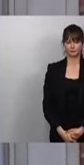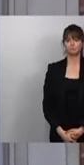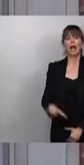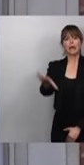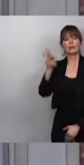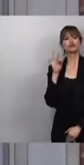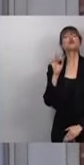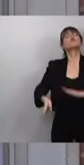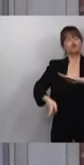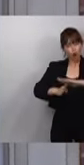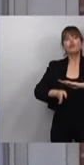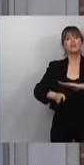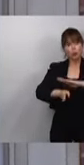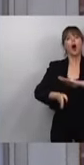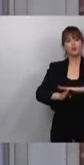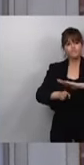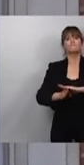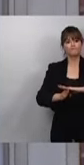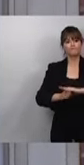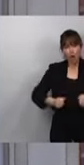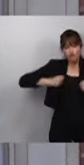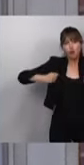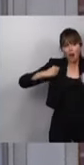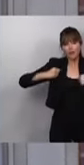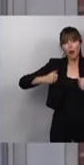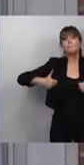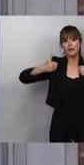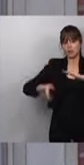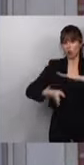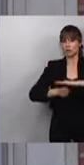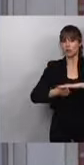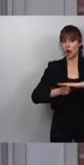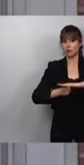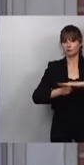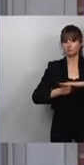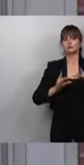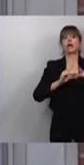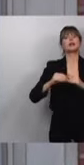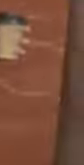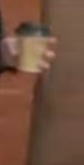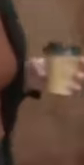da la impresión que va a haber más y que estamos metidos en el fango Vamos a continuar en el fango